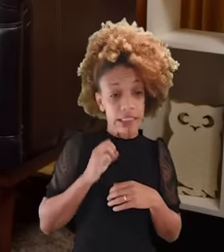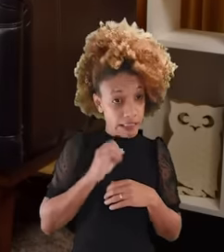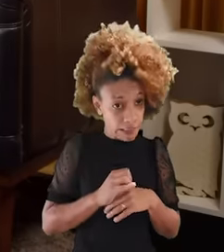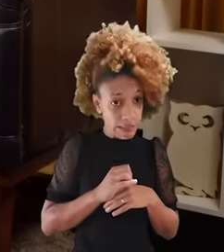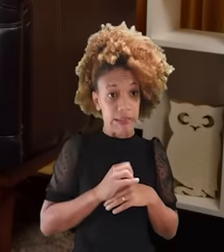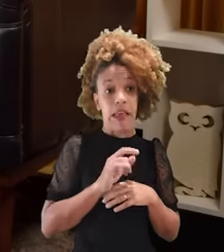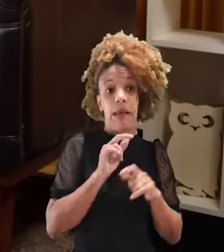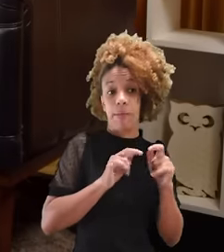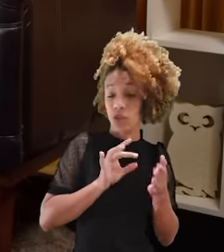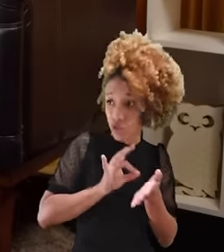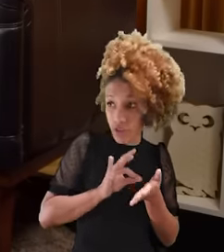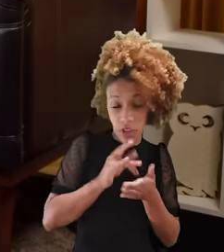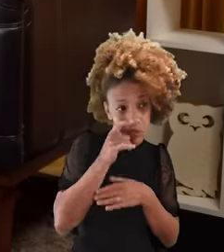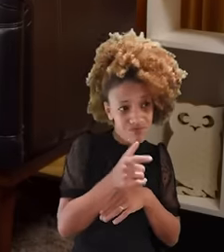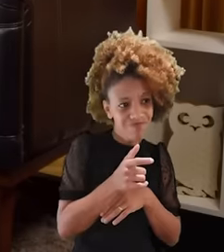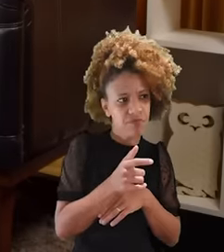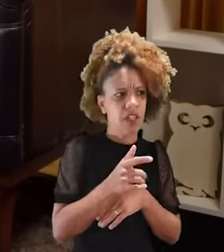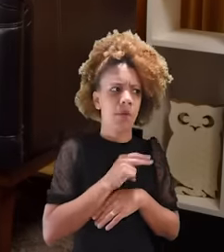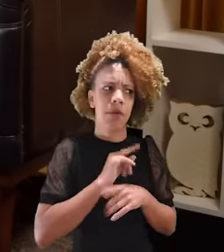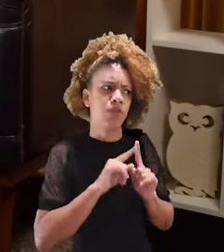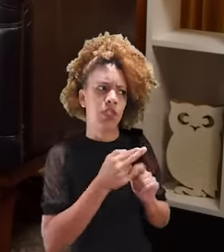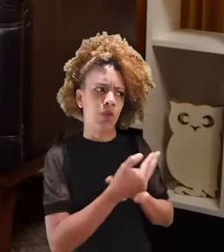pess realmente tá interessada ela vai falar não você não respondeu a minha pergunta eu falo você